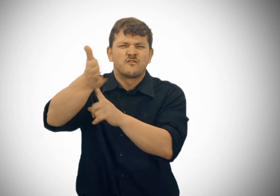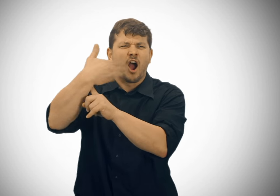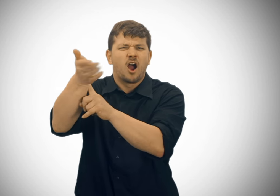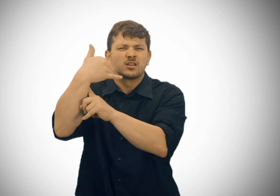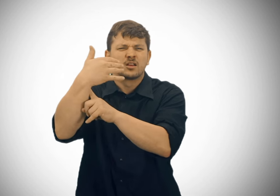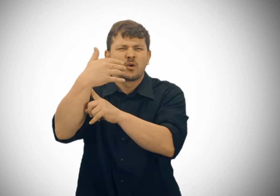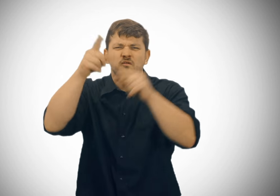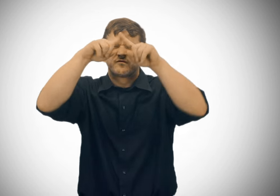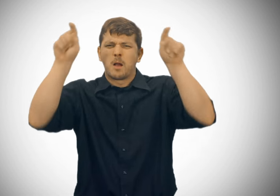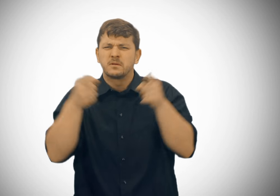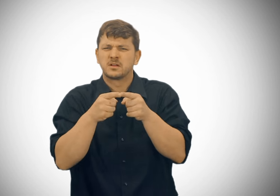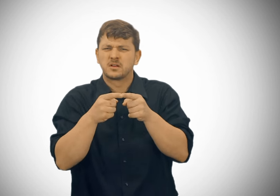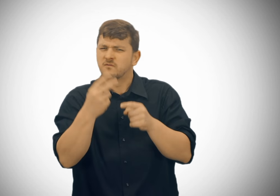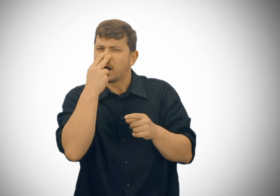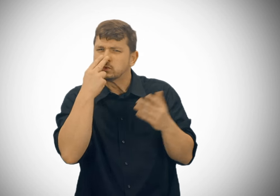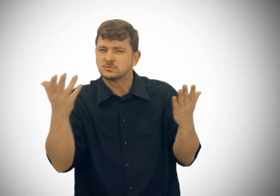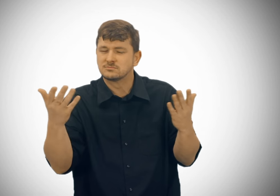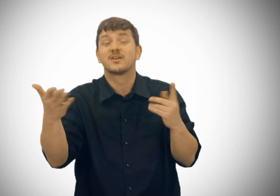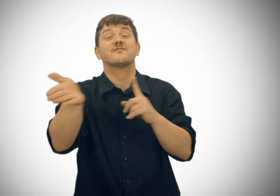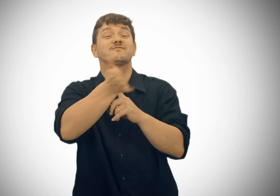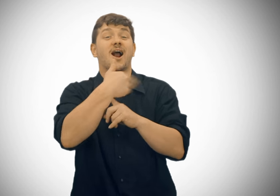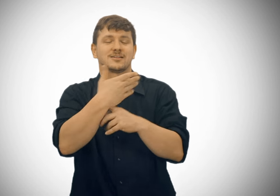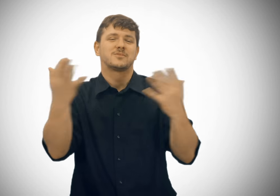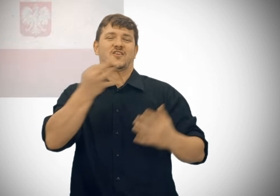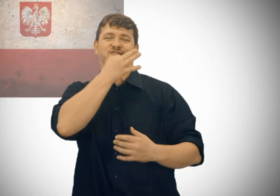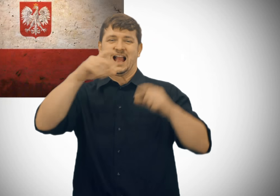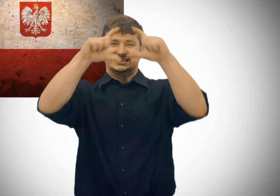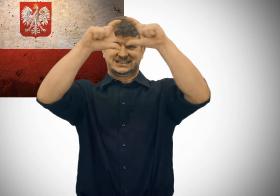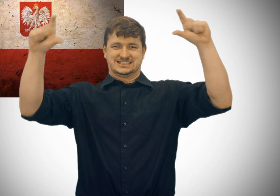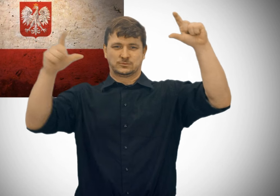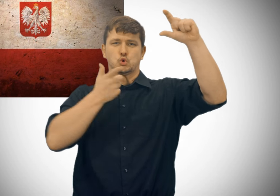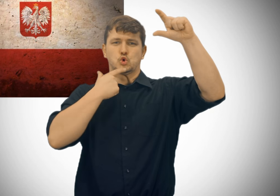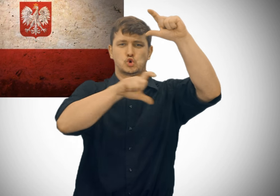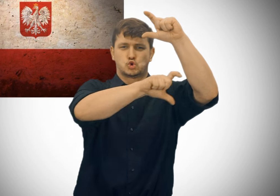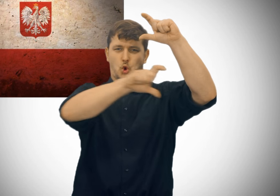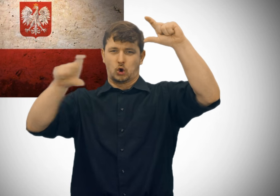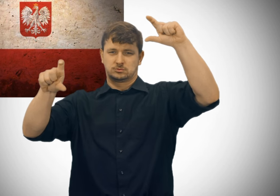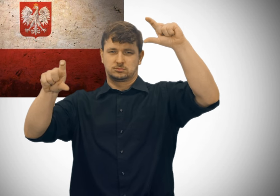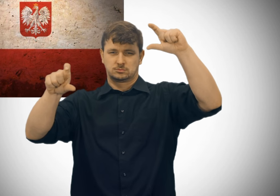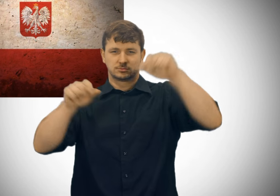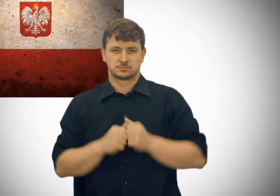Wie sieht die Nationalflagge aus? Und wie ihr Landeswappen? Ihre Fahne ist oben Weiß und unten Rot.